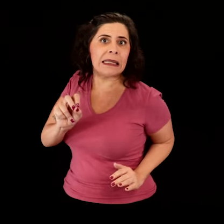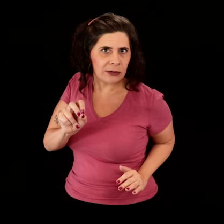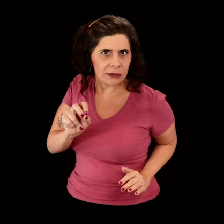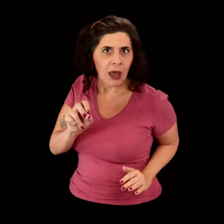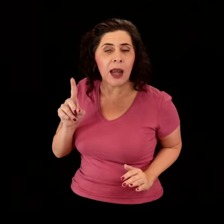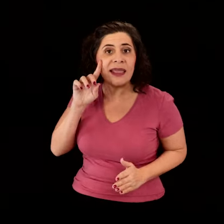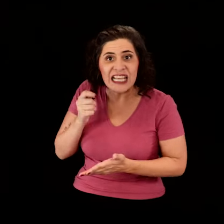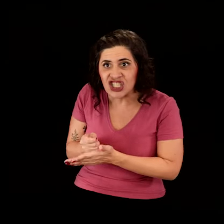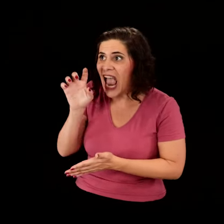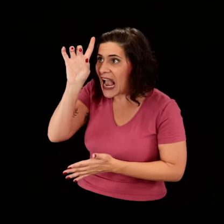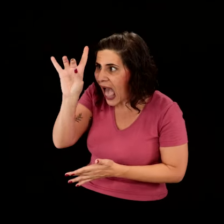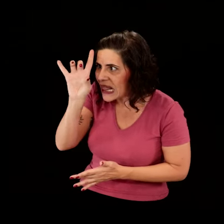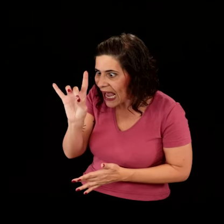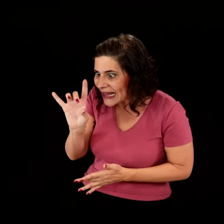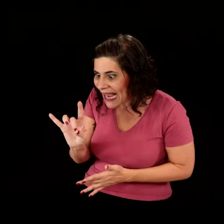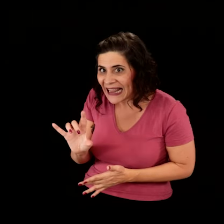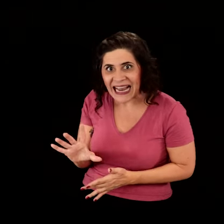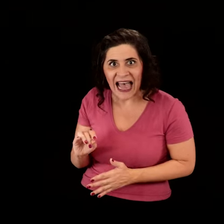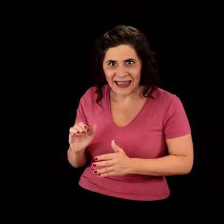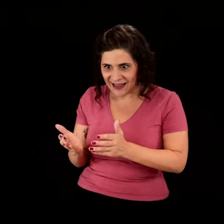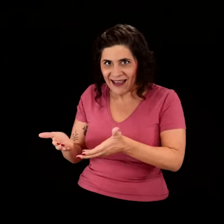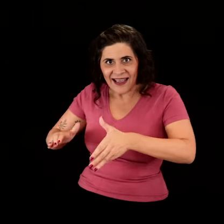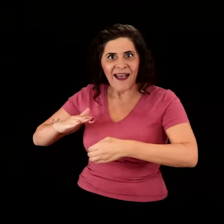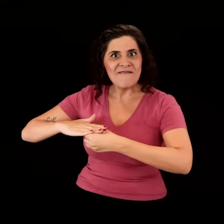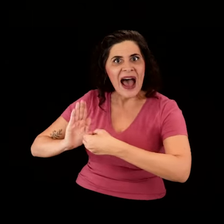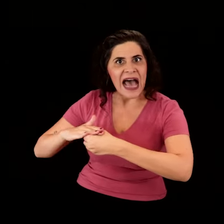Decidir a cor de cada vaso sanitário...